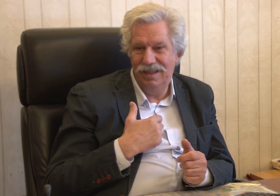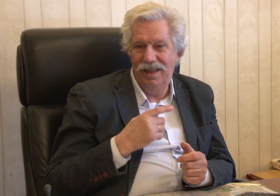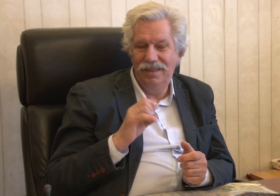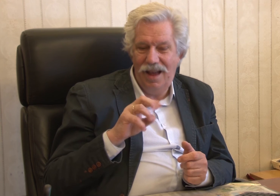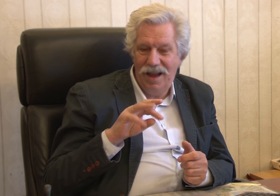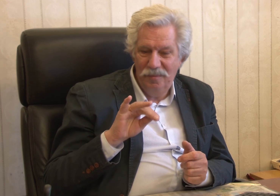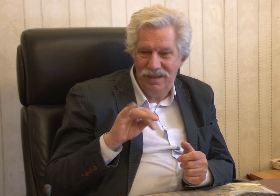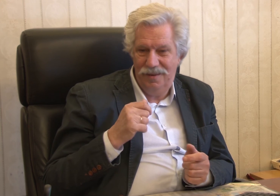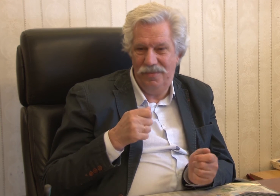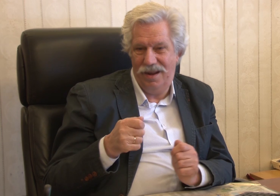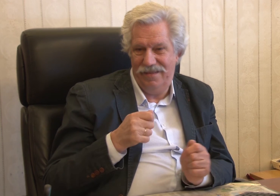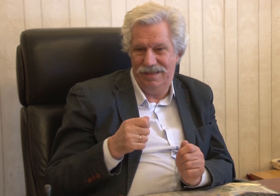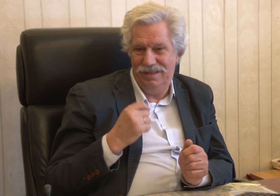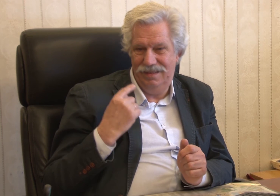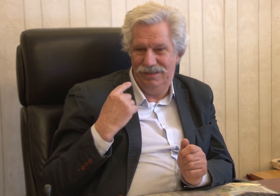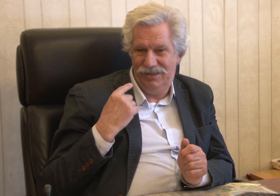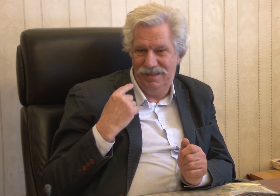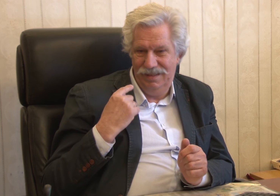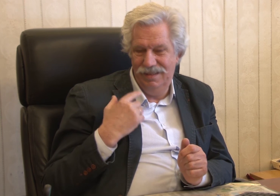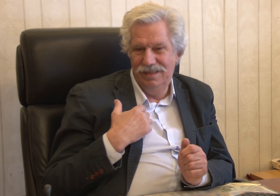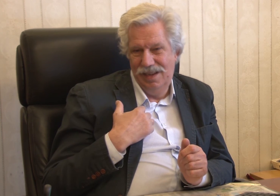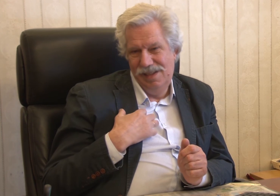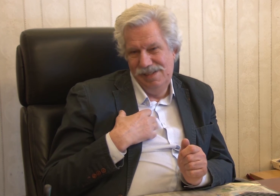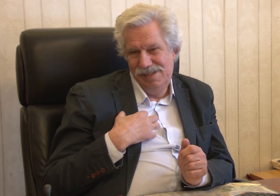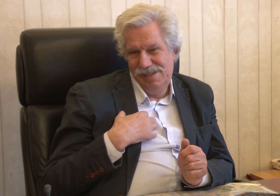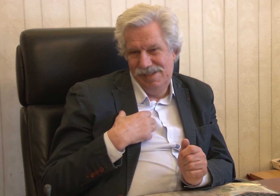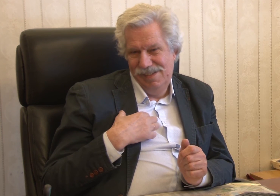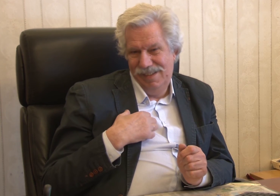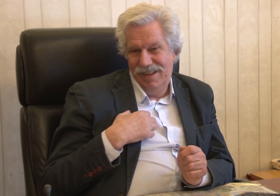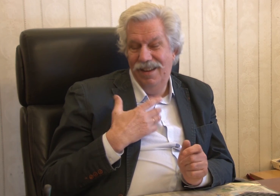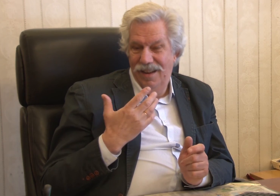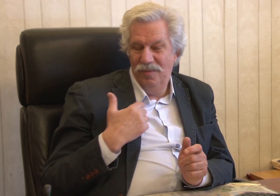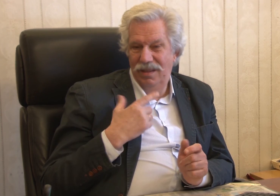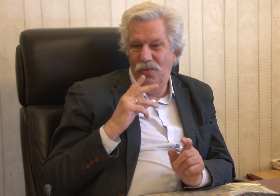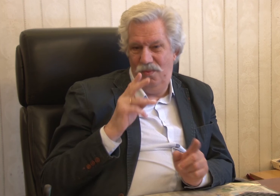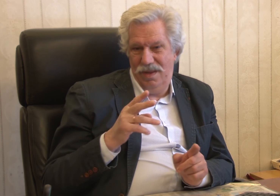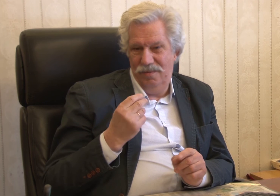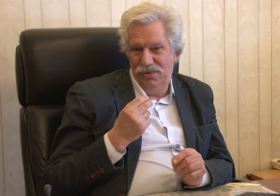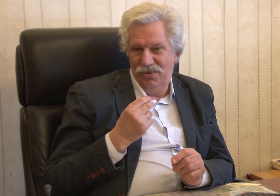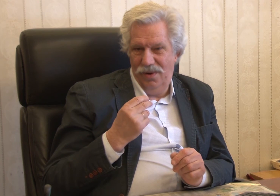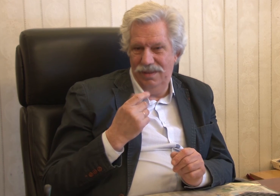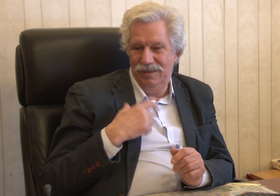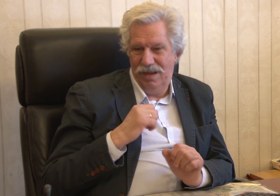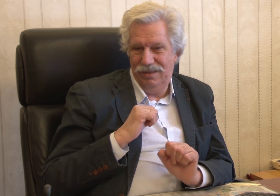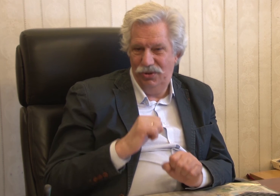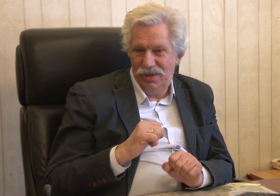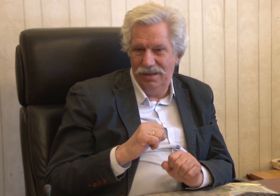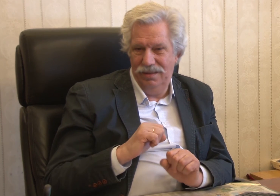нами правят слышащие. Мне это не нравится, но это оттого, что мы не умеем себя защищать,